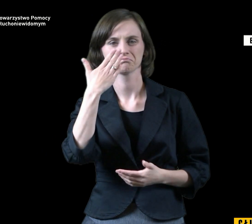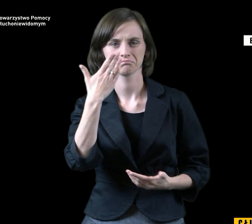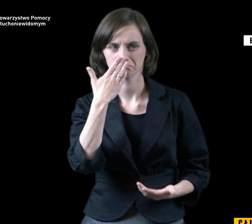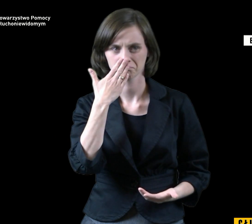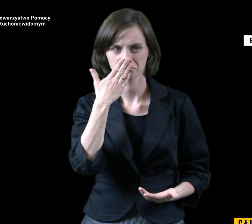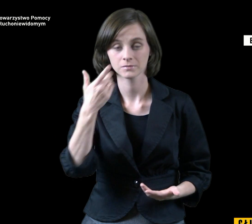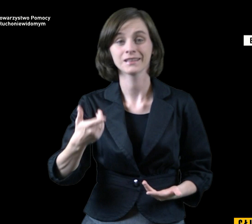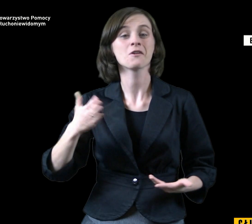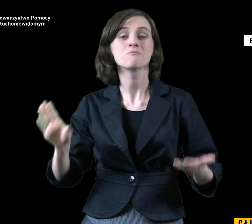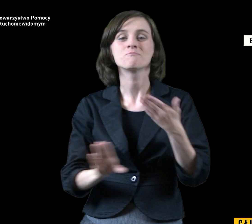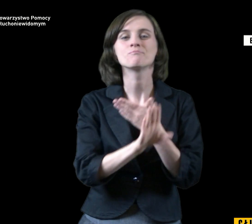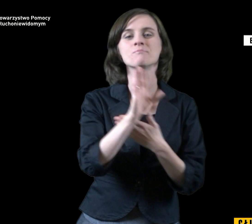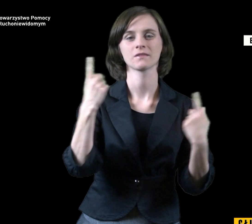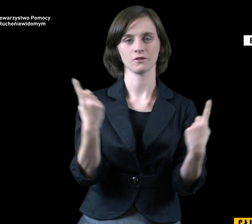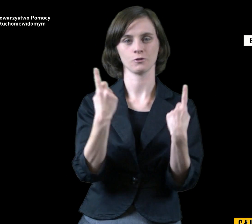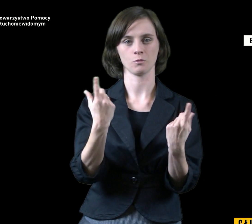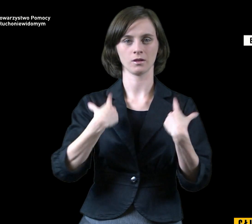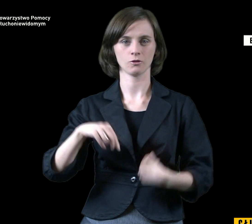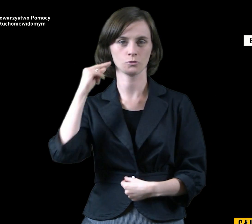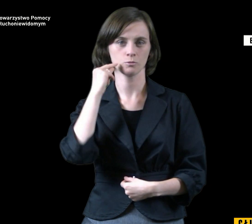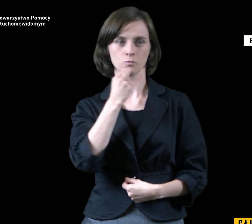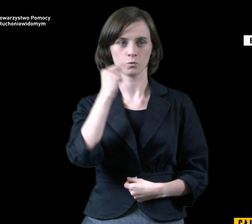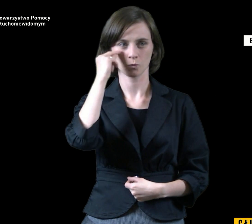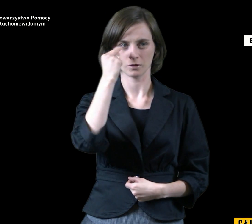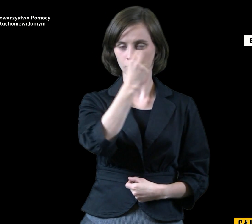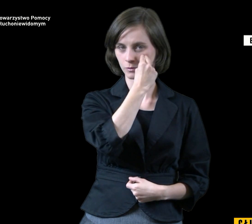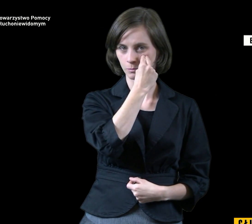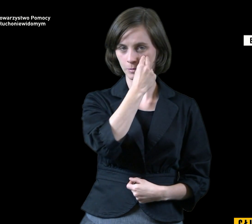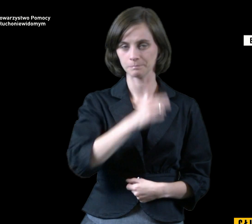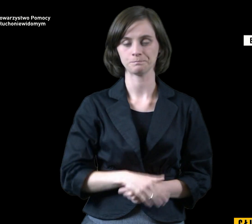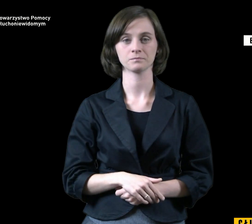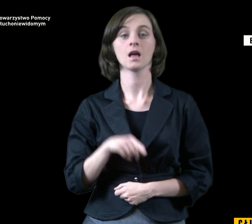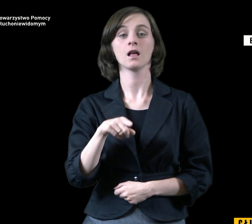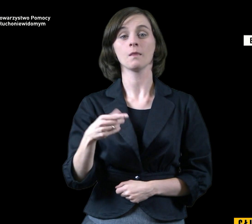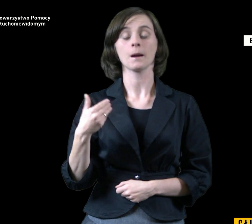Uczestnicy z wykorzystaniem symulatora głuchoślepoty